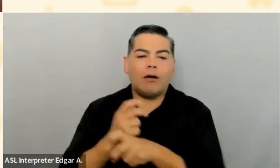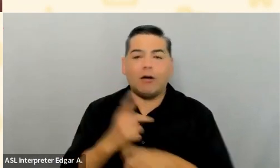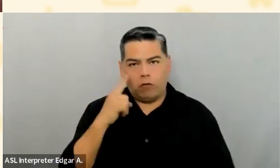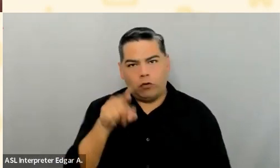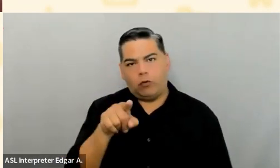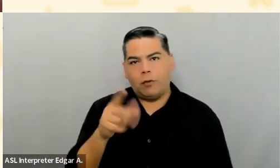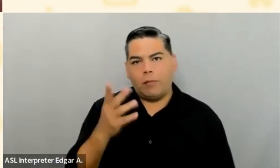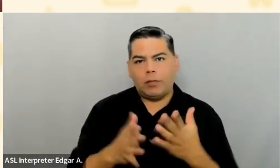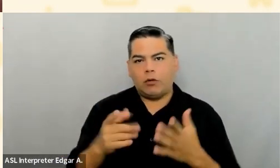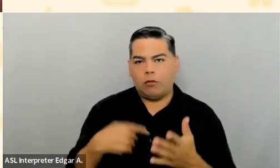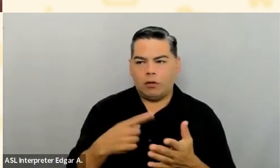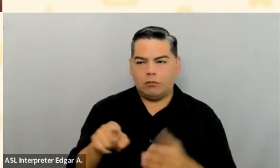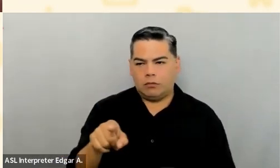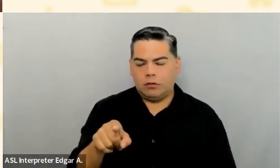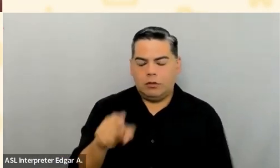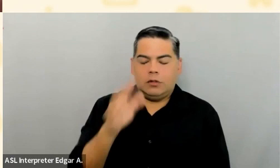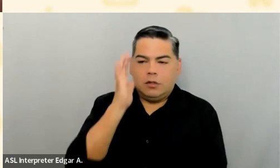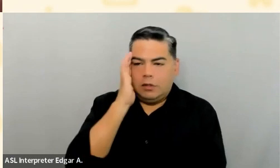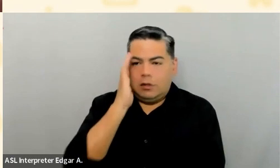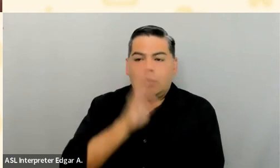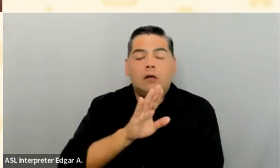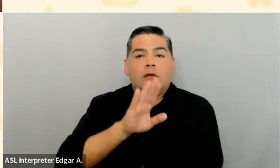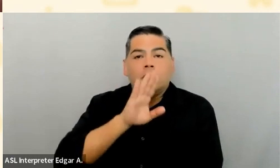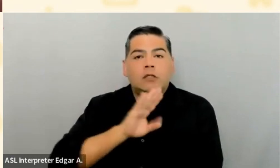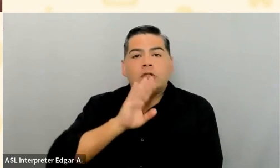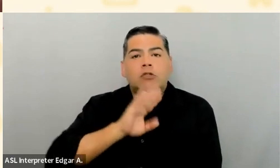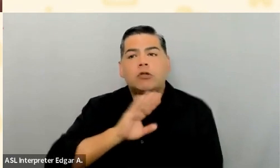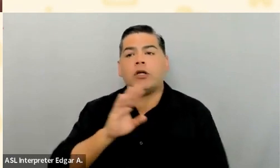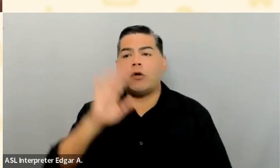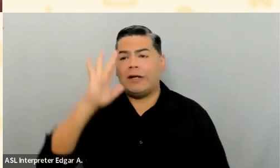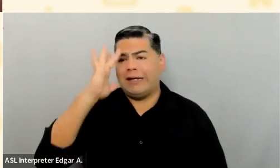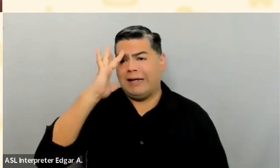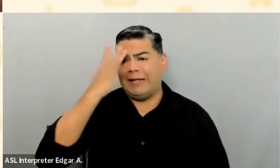con algo que va a frustrar y molestar a tu audiencia.